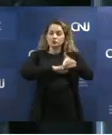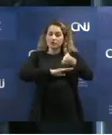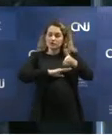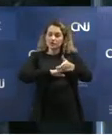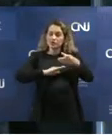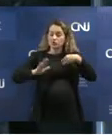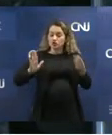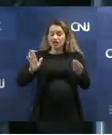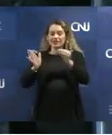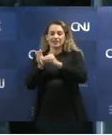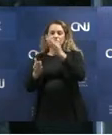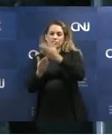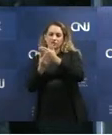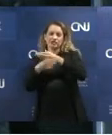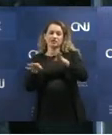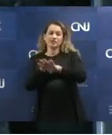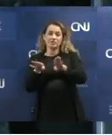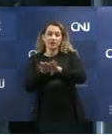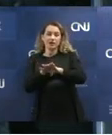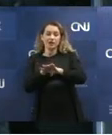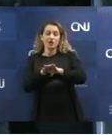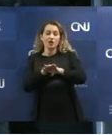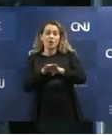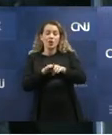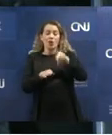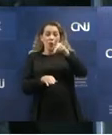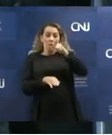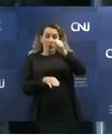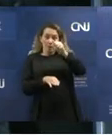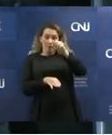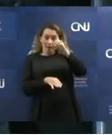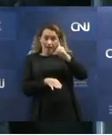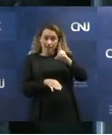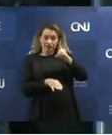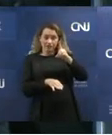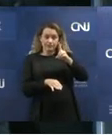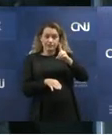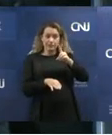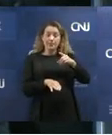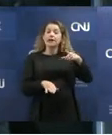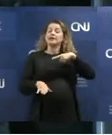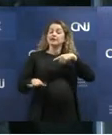que motivam a instauração do PAD, porém que eu tinha proposta de afastamento, porque em todas as minhas a corregedora.